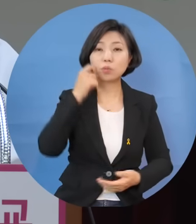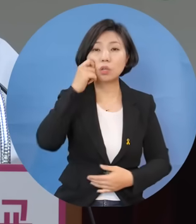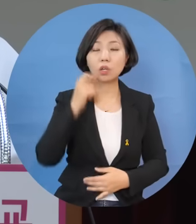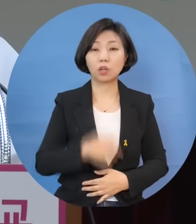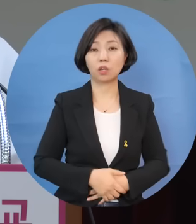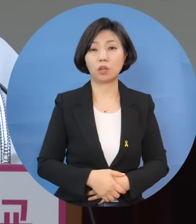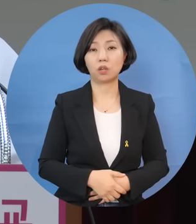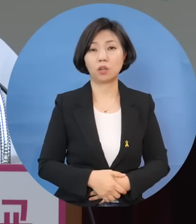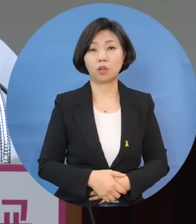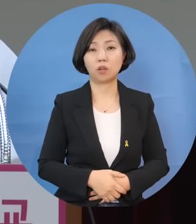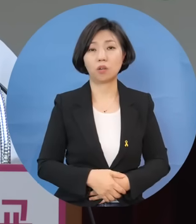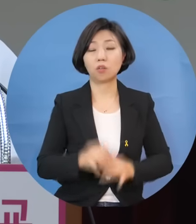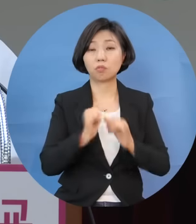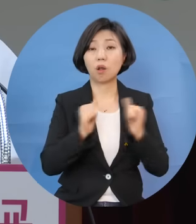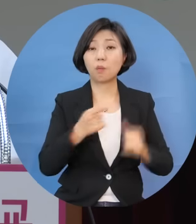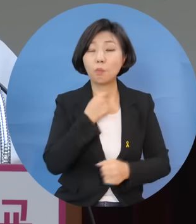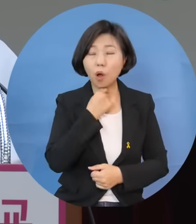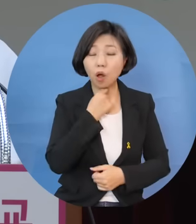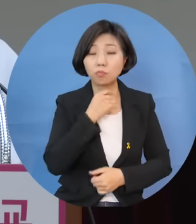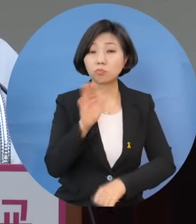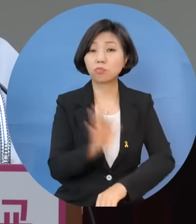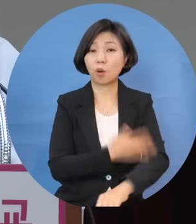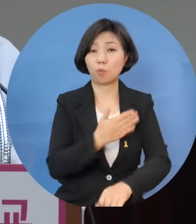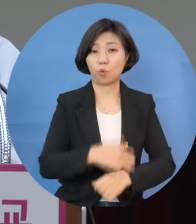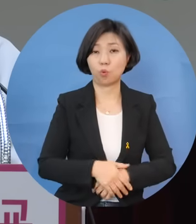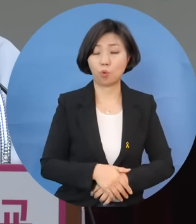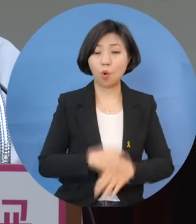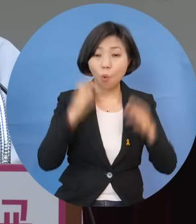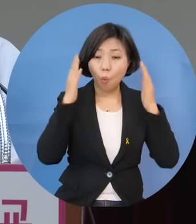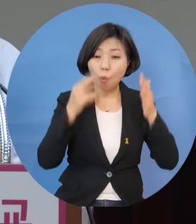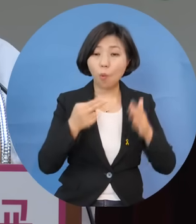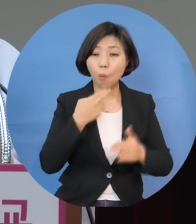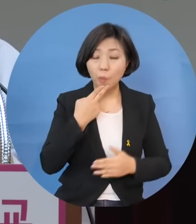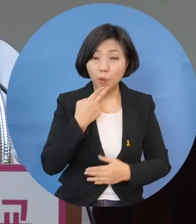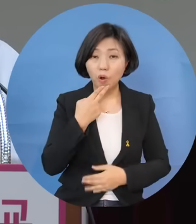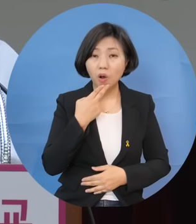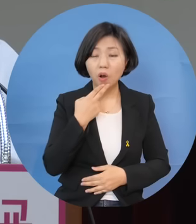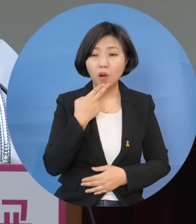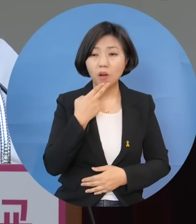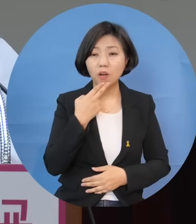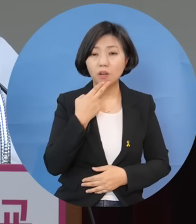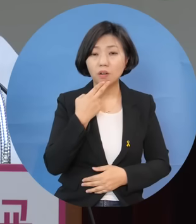사람이 그걸 원한다면 그건 잘못된 거죠. 네가 공부하지 않으려면 그러면